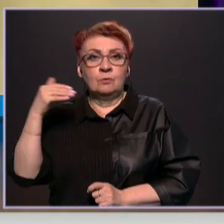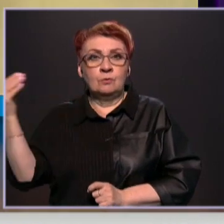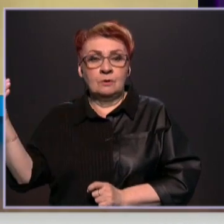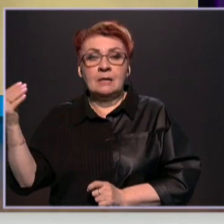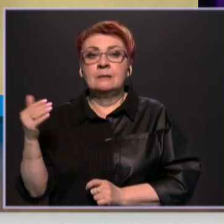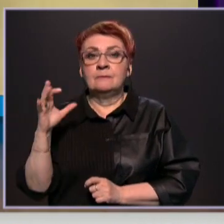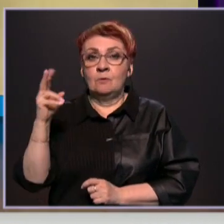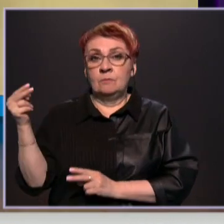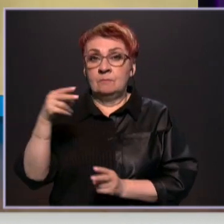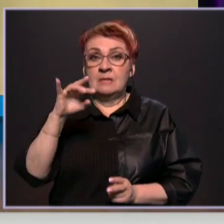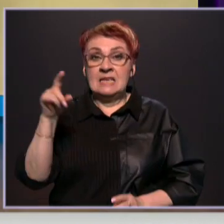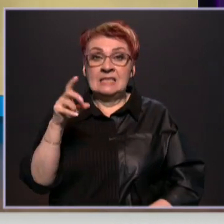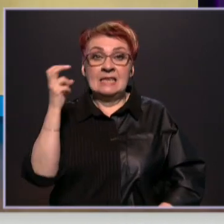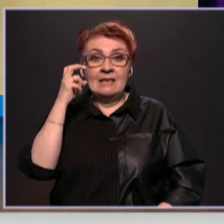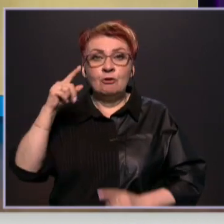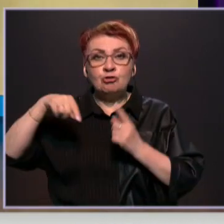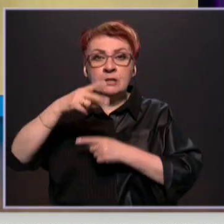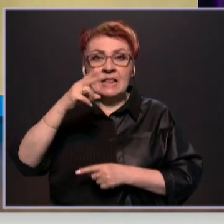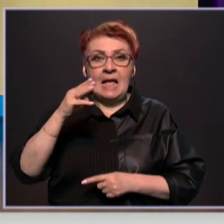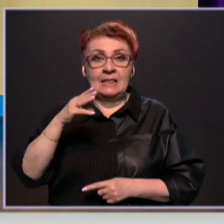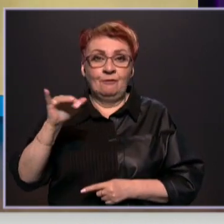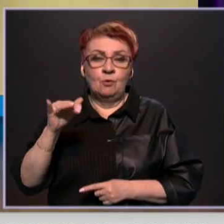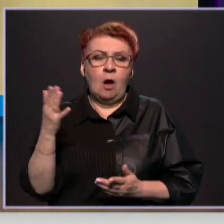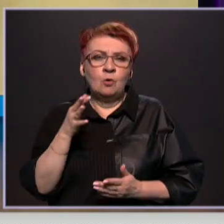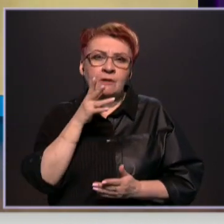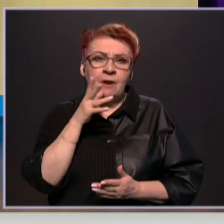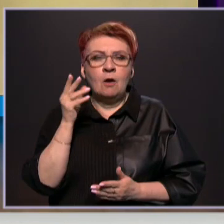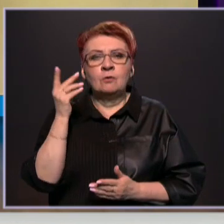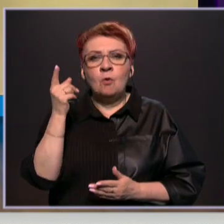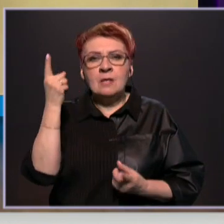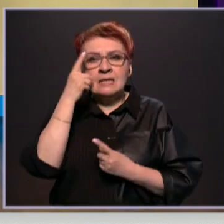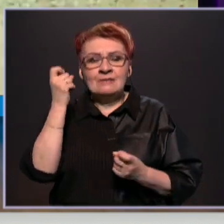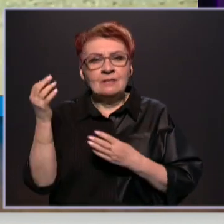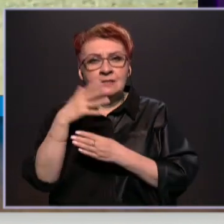прибыл в Москву из Киева через Латвию какое-то время он собирал сведения о владении татарском